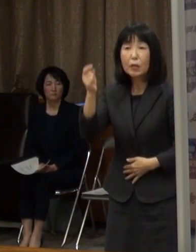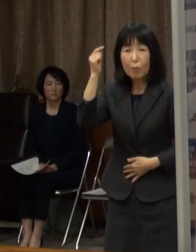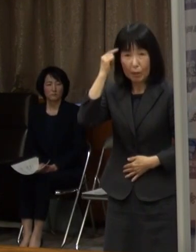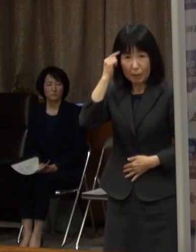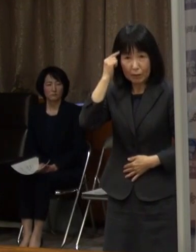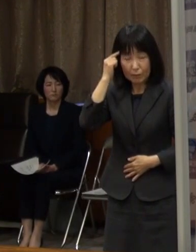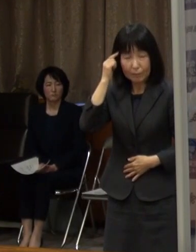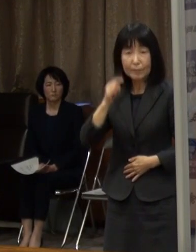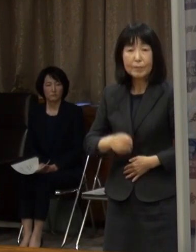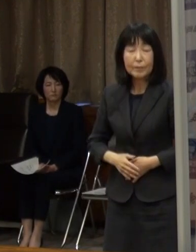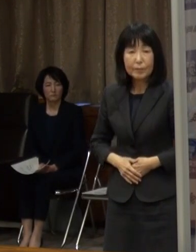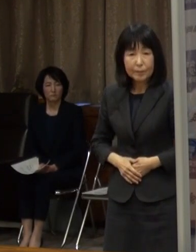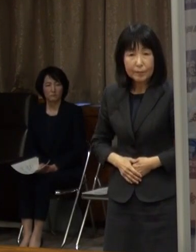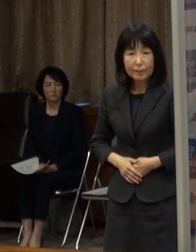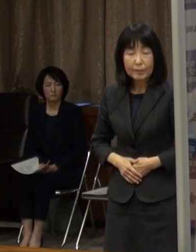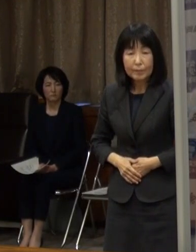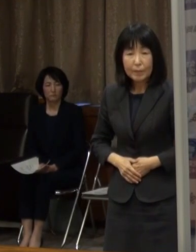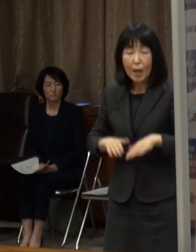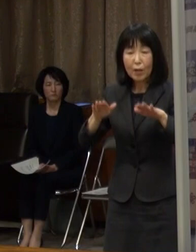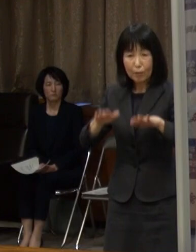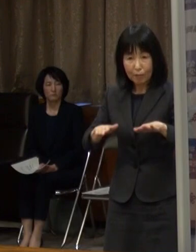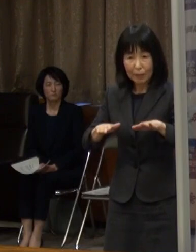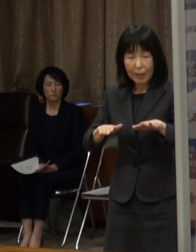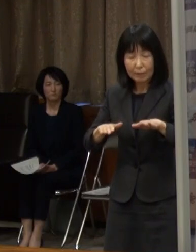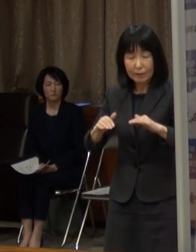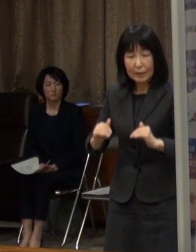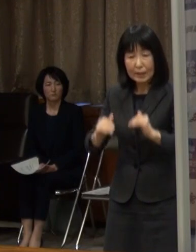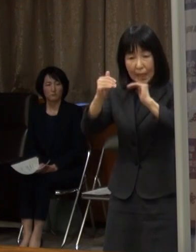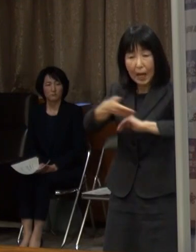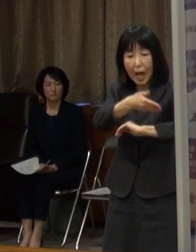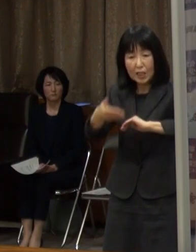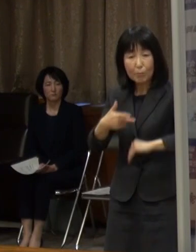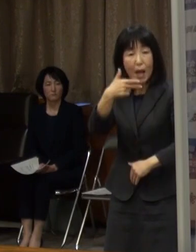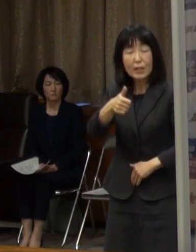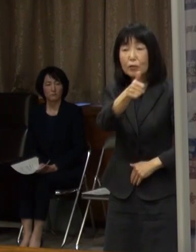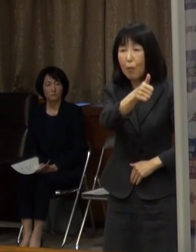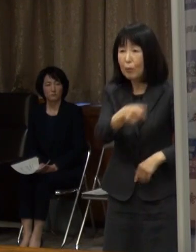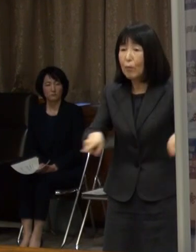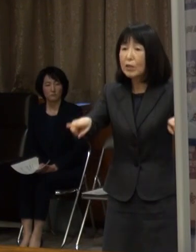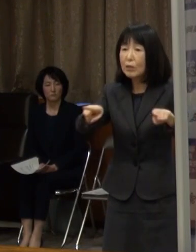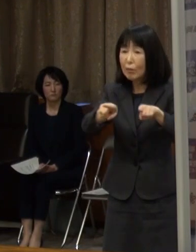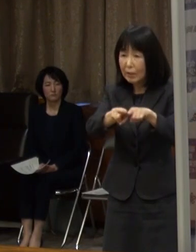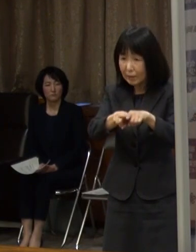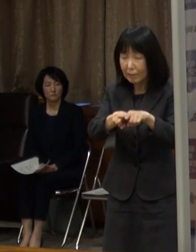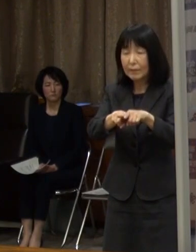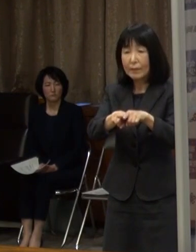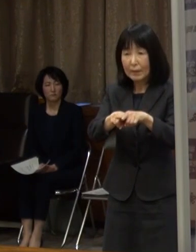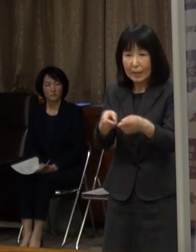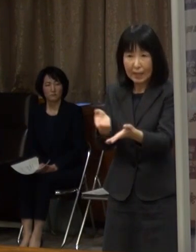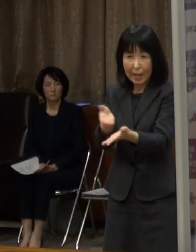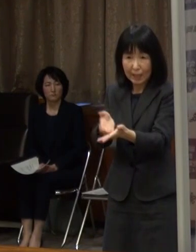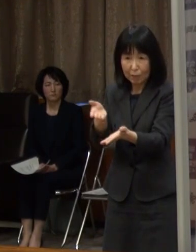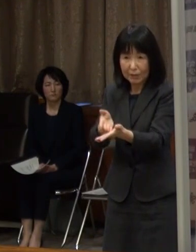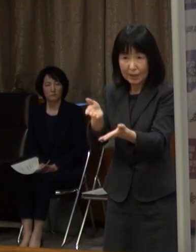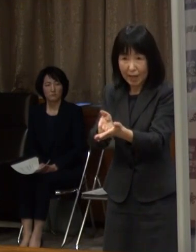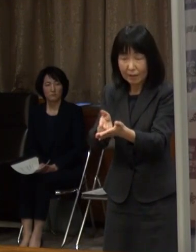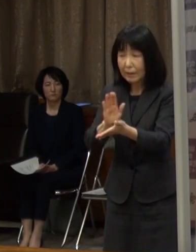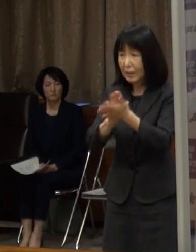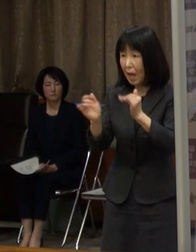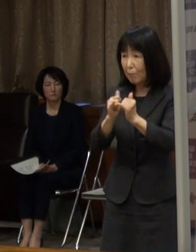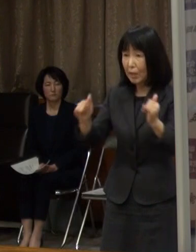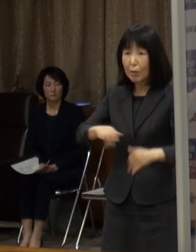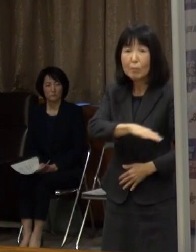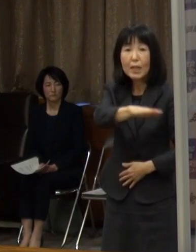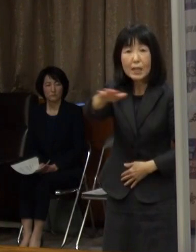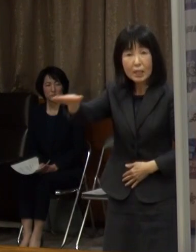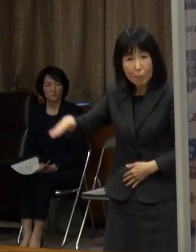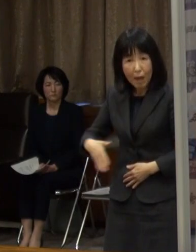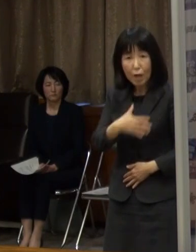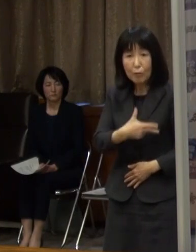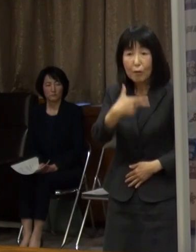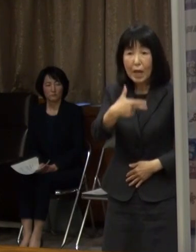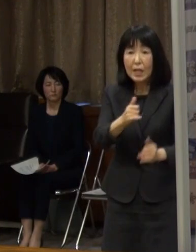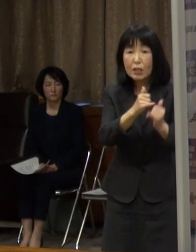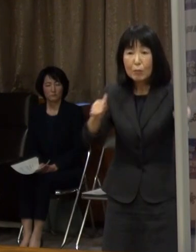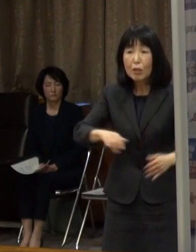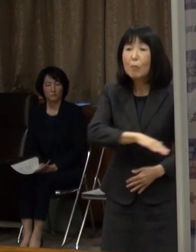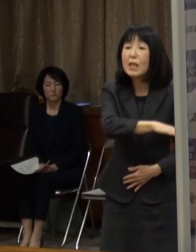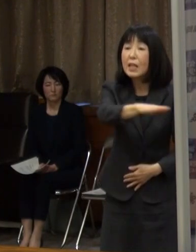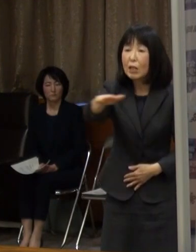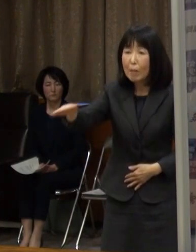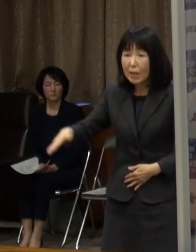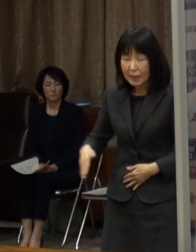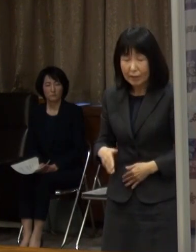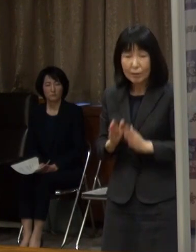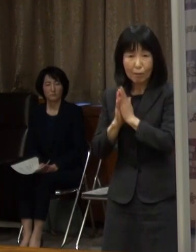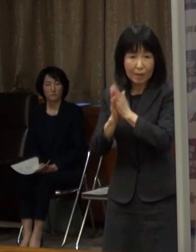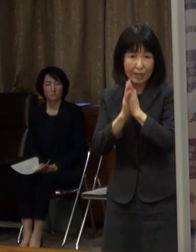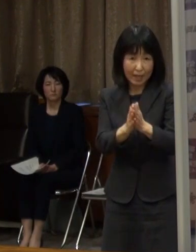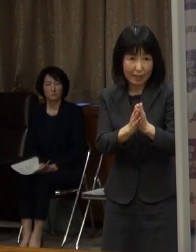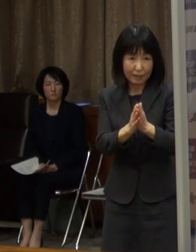そこで本日 市長と共同で会見を行い 県民の皆さん 福岡市民の皆さんに呼びかけを行うこととしました